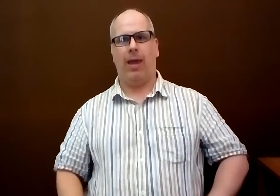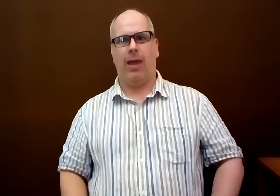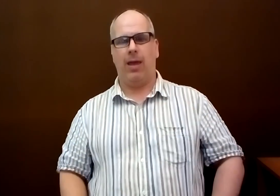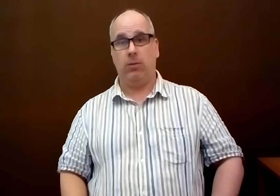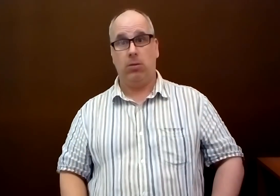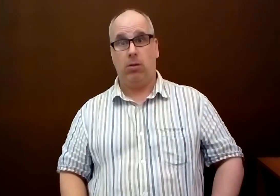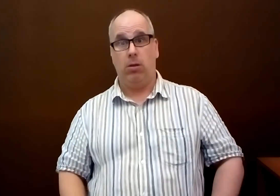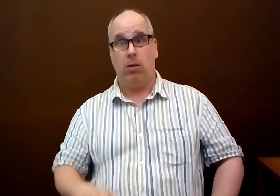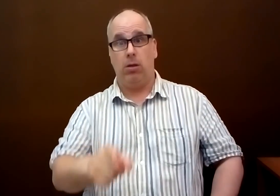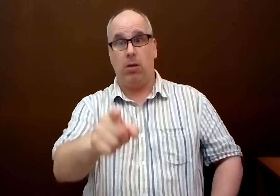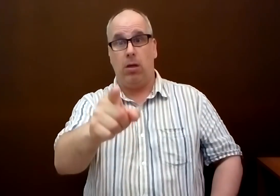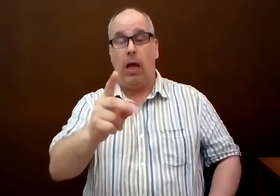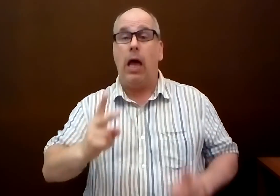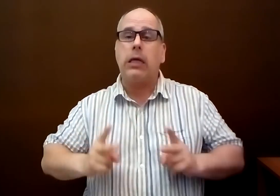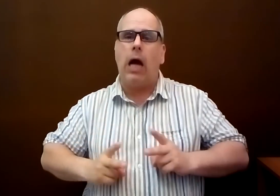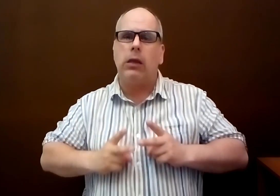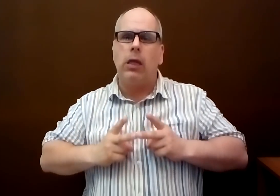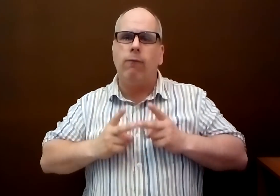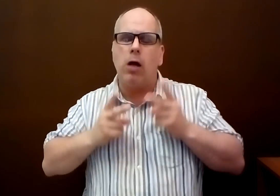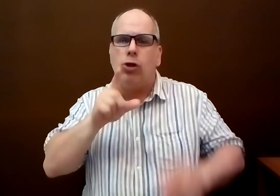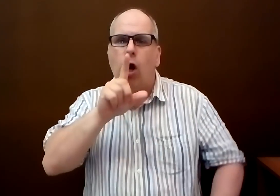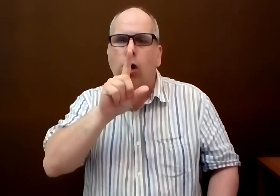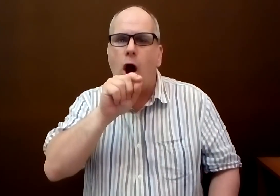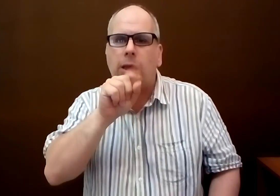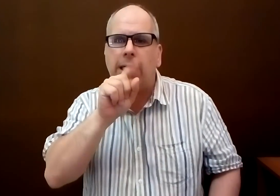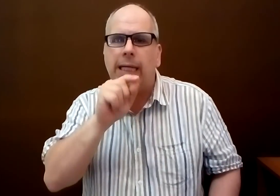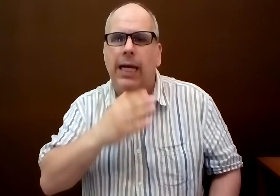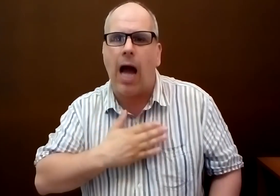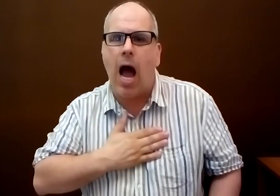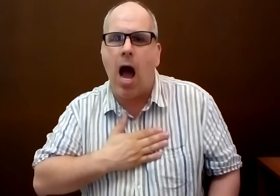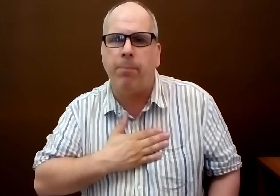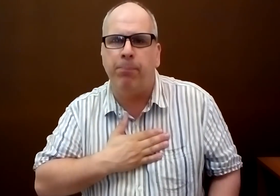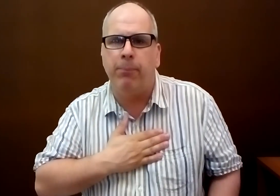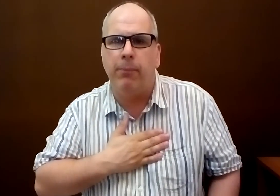Aztán jött Kedves Katikám!